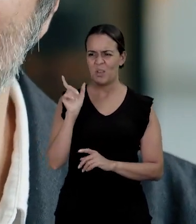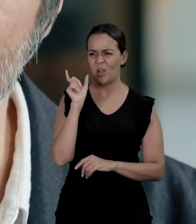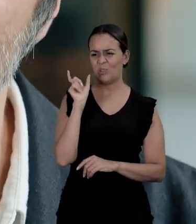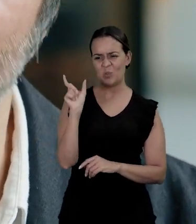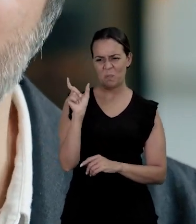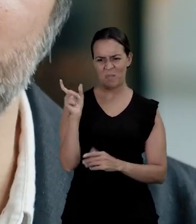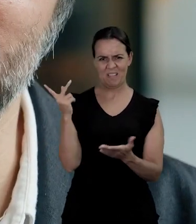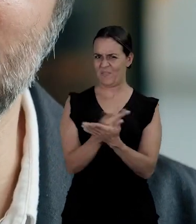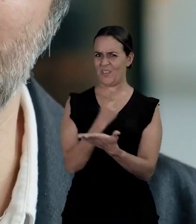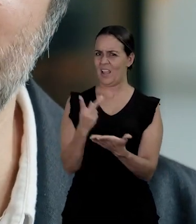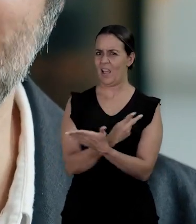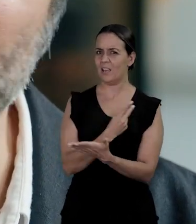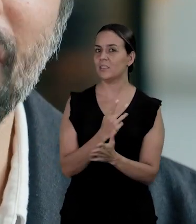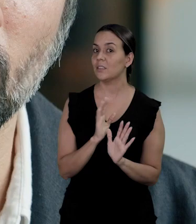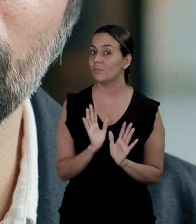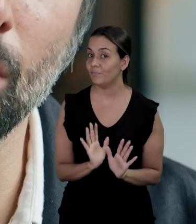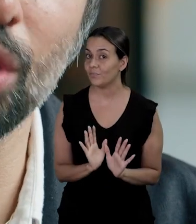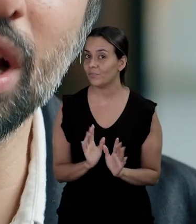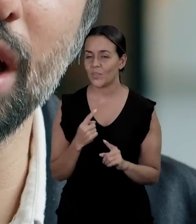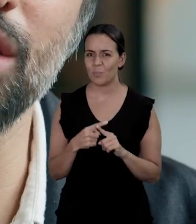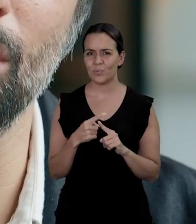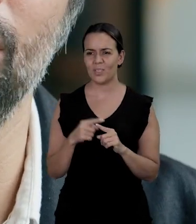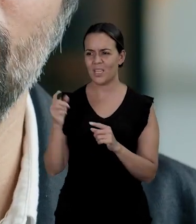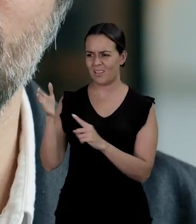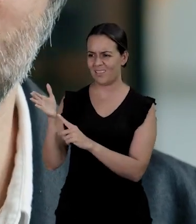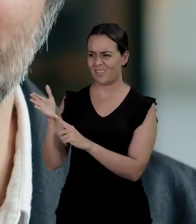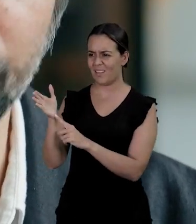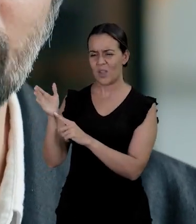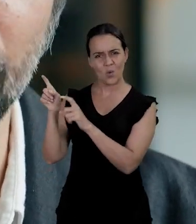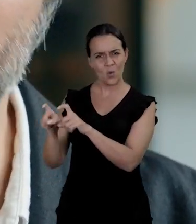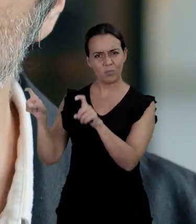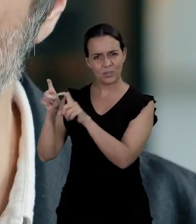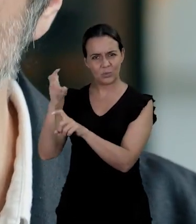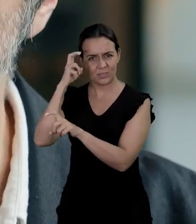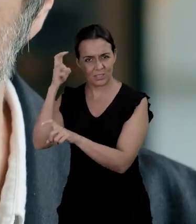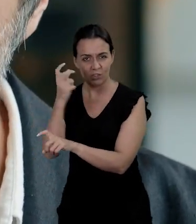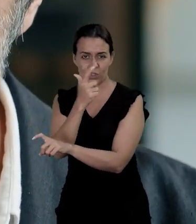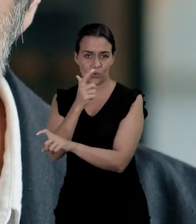O que a gente entende por inteligência é um fenômeno orgânico, criativo da própria natureza.